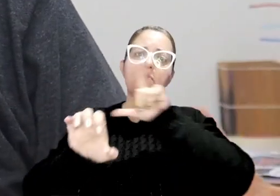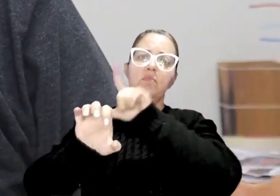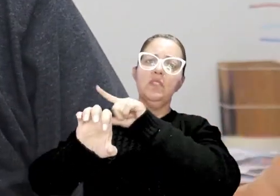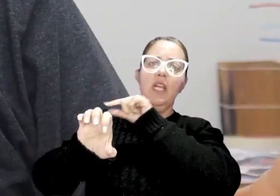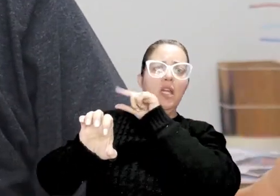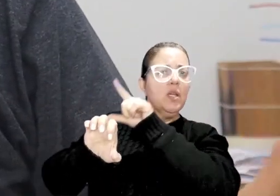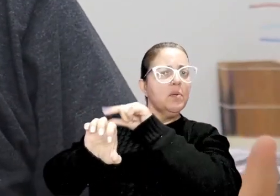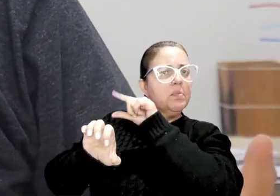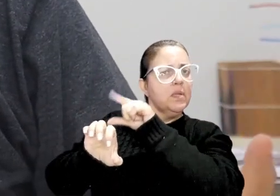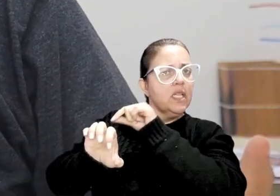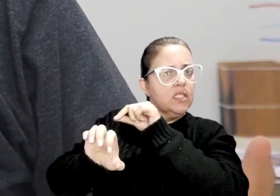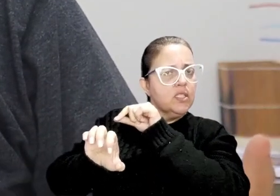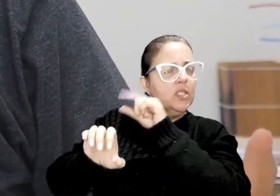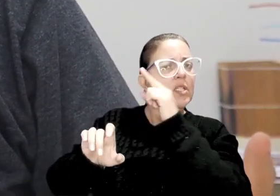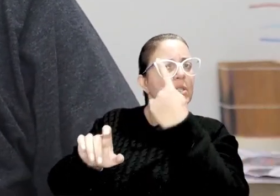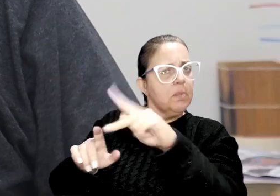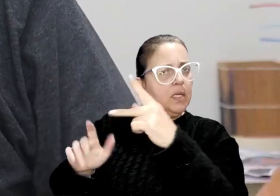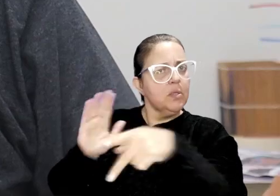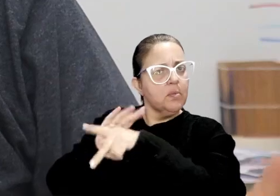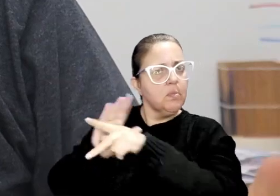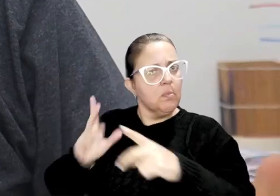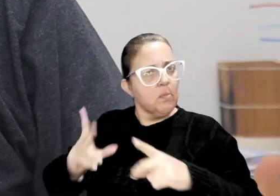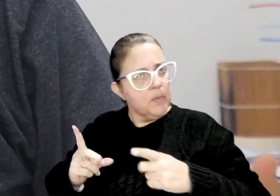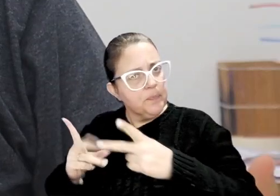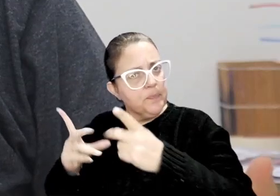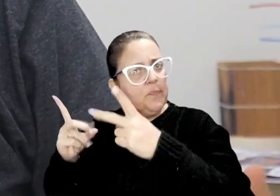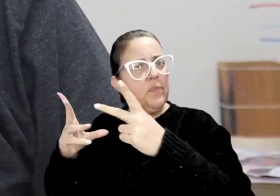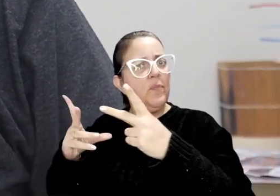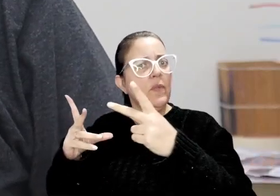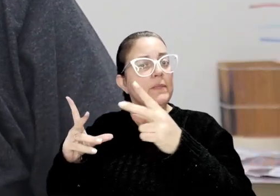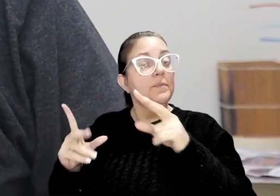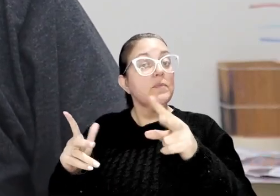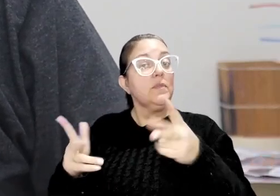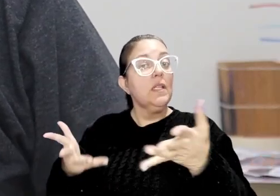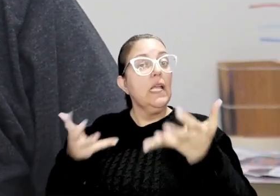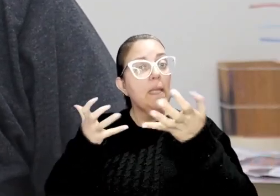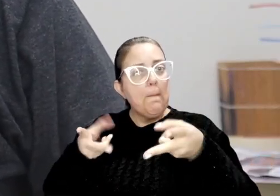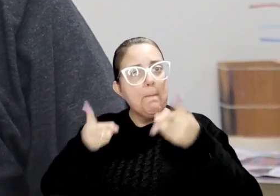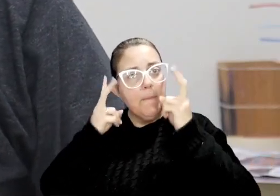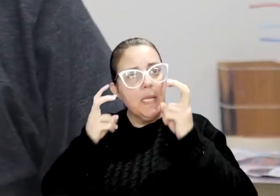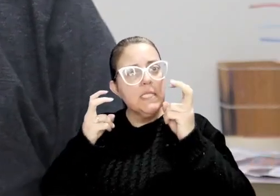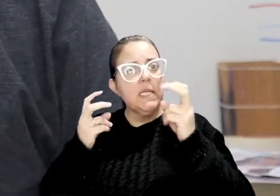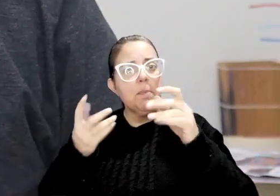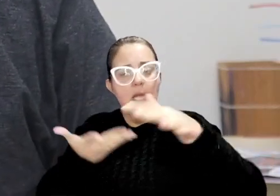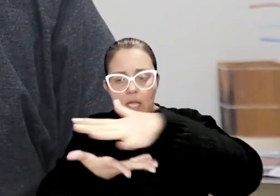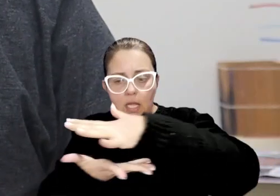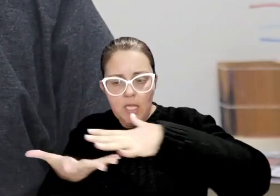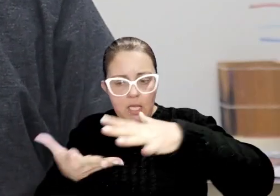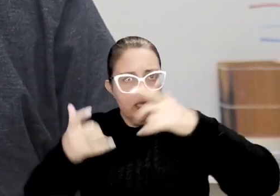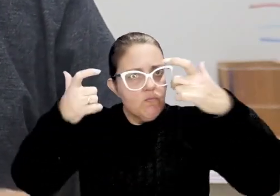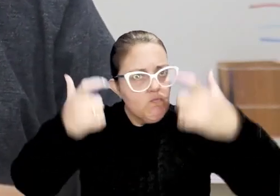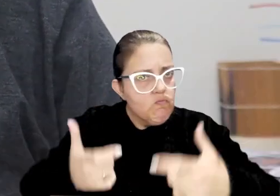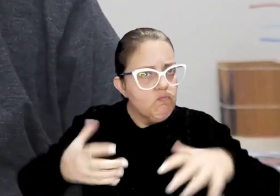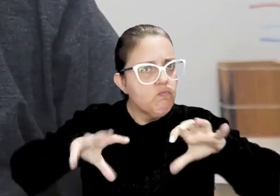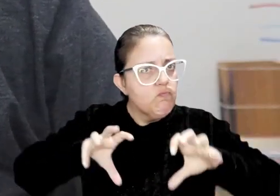no território do entorno do empreendimento né Eh tudo bem tem a área de influência direta indireta